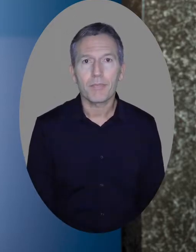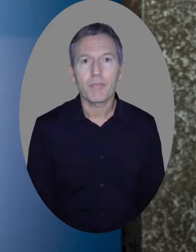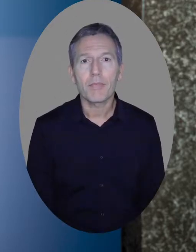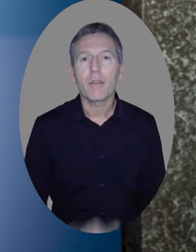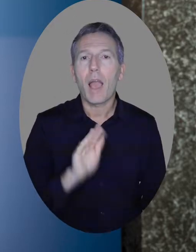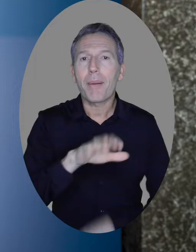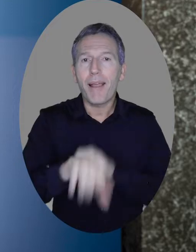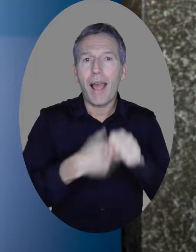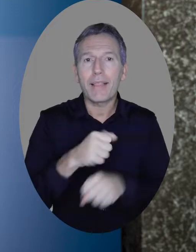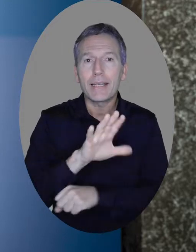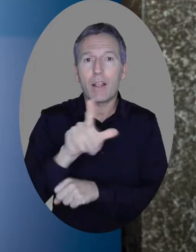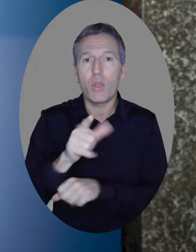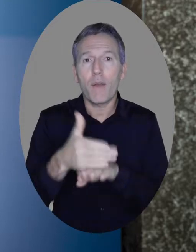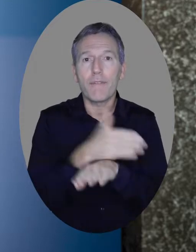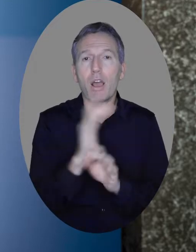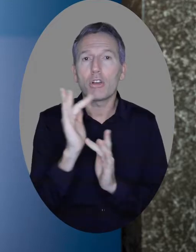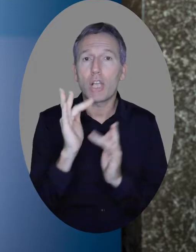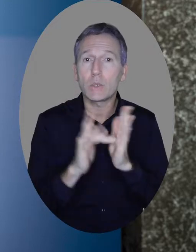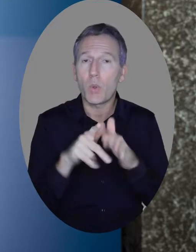puisque pendant les six premières années de cette guerre, les choses se sont